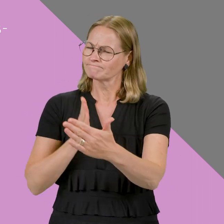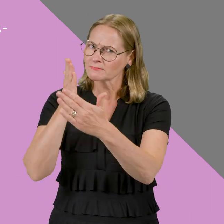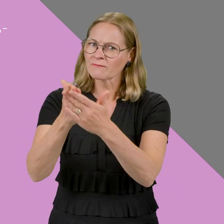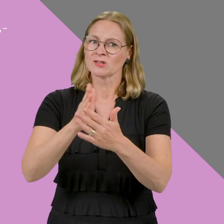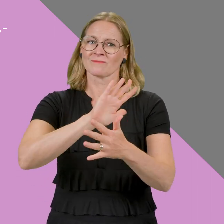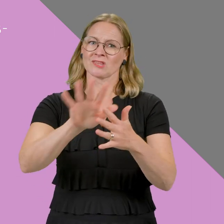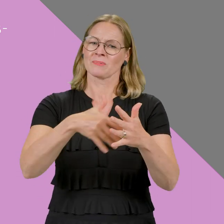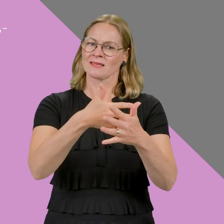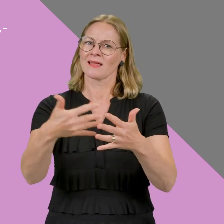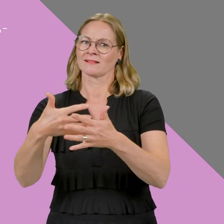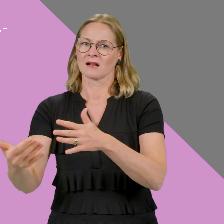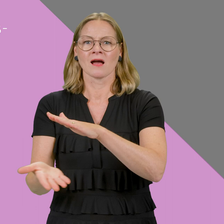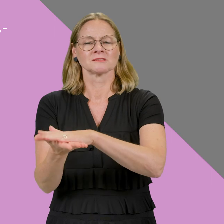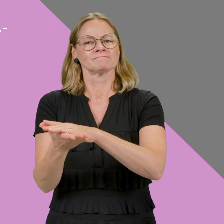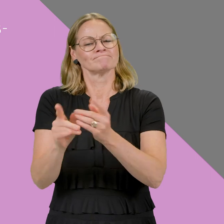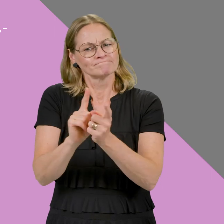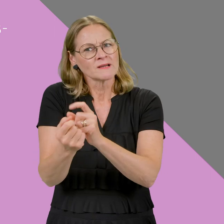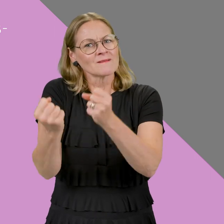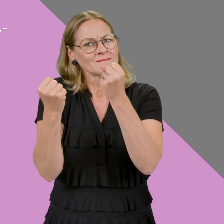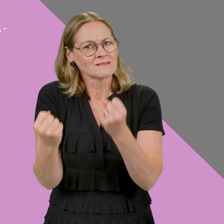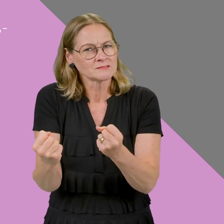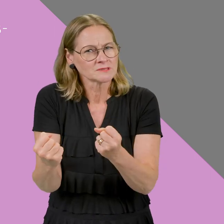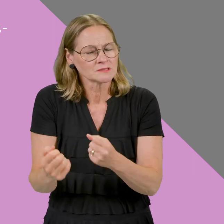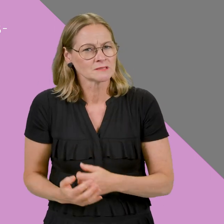vahvistaa viittomakielten asemaa.